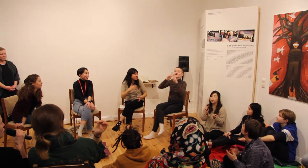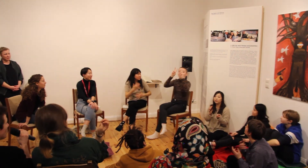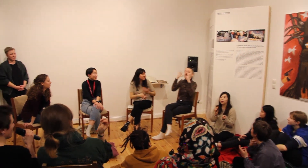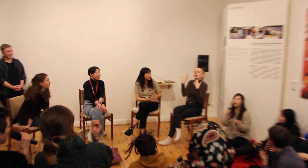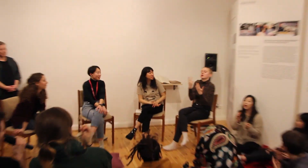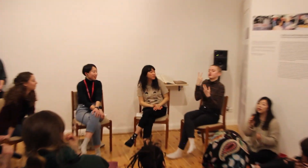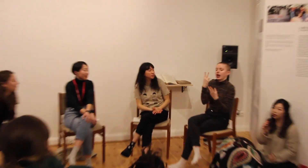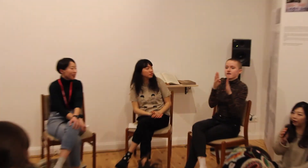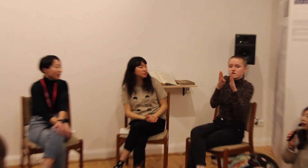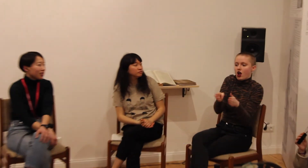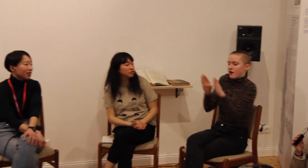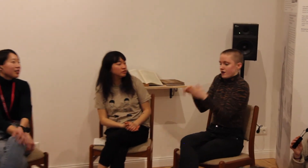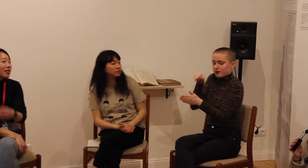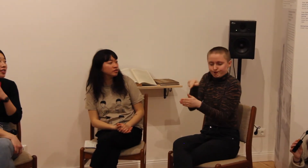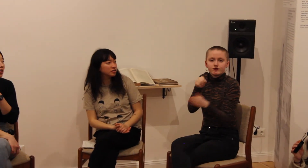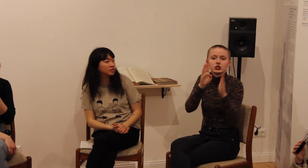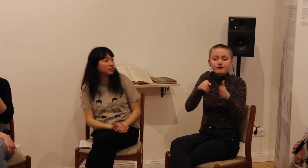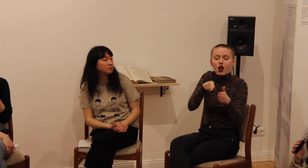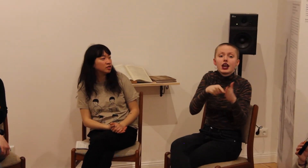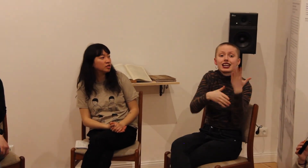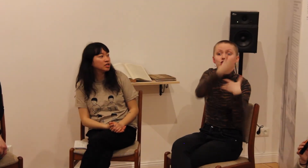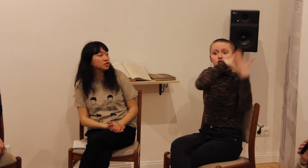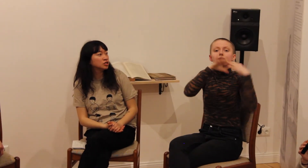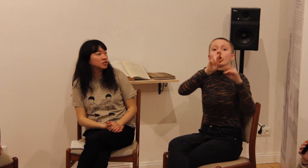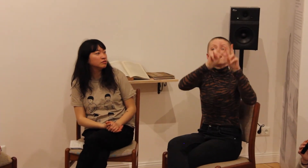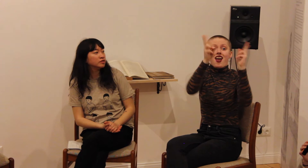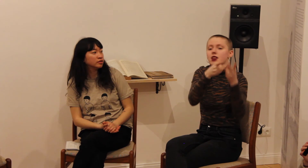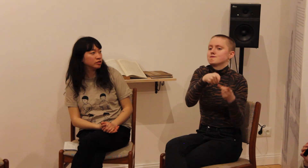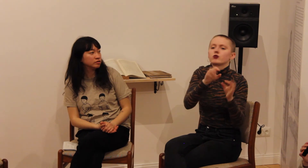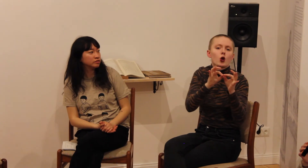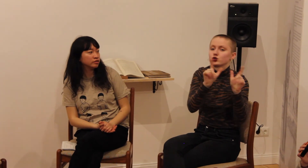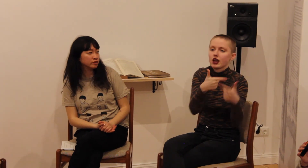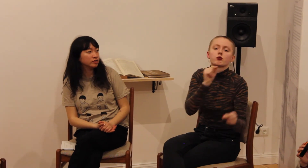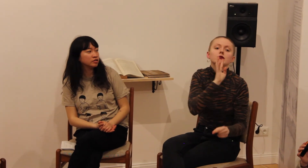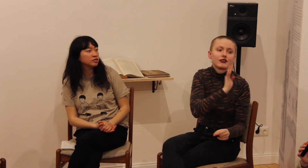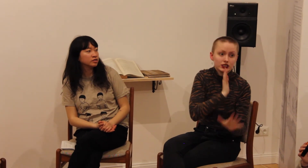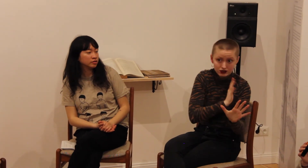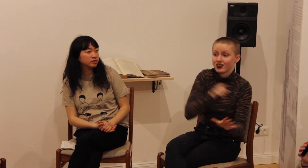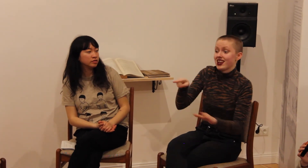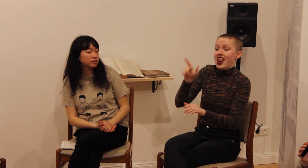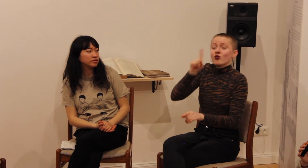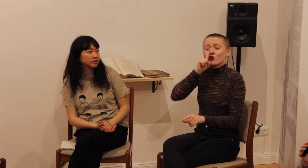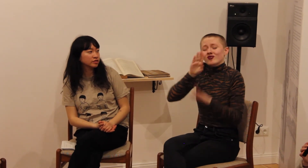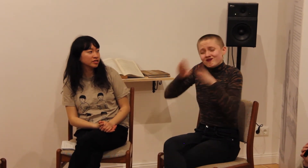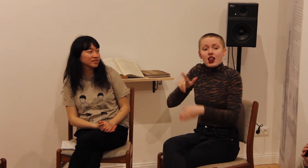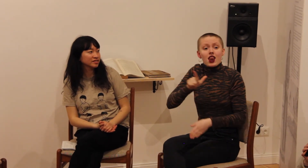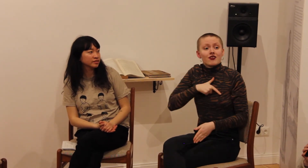Genau Geschichte. Da gibt es ja ein Fach, wie Weltgesichte, das wird dann gesprochen.